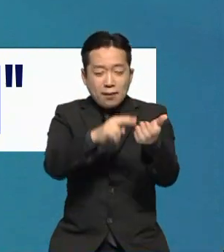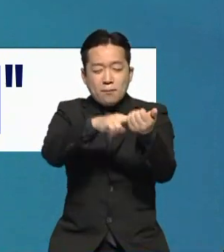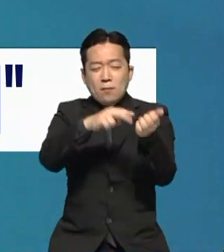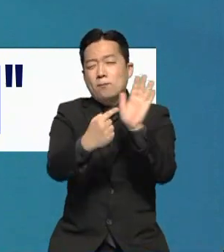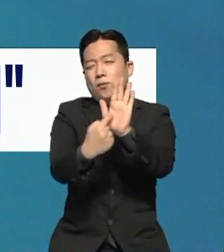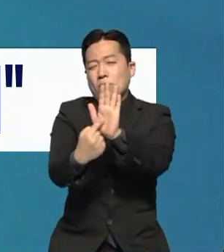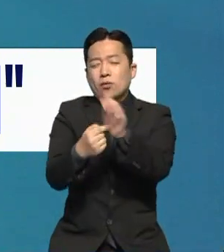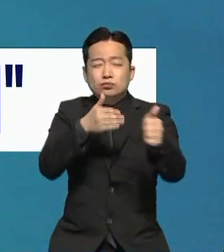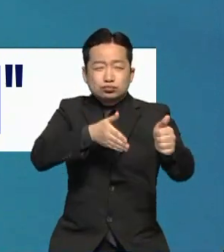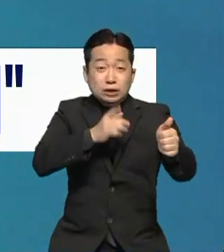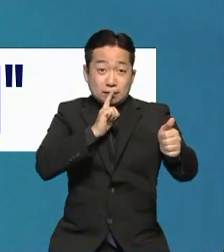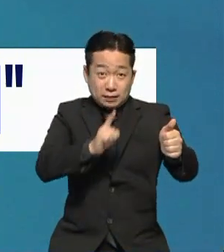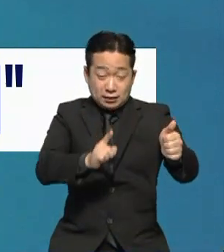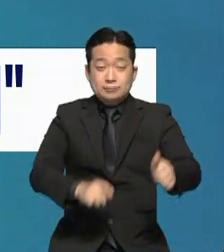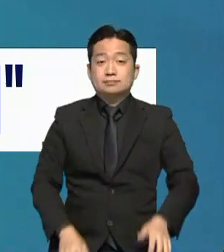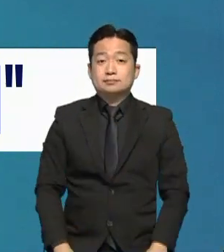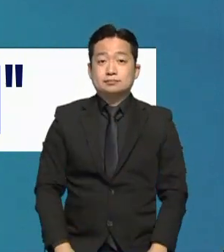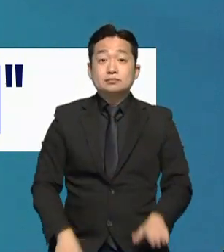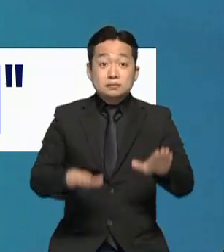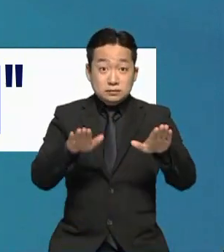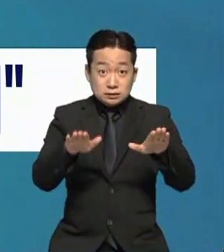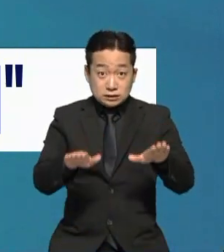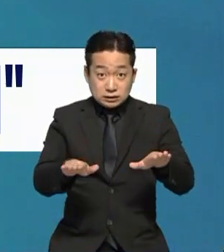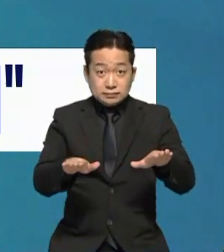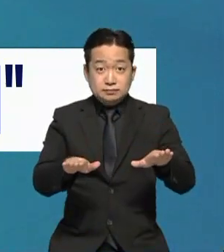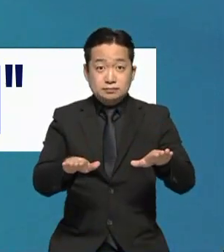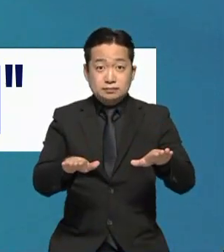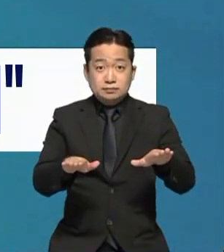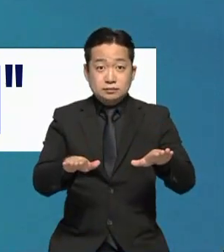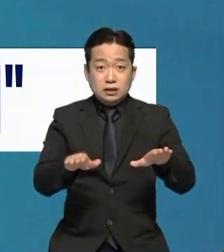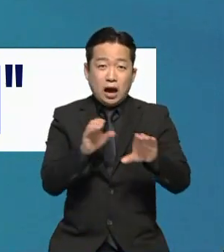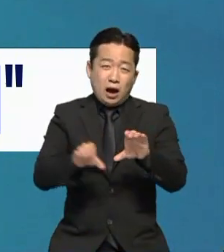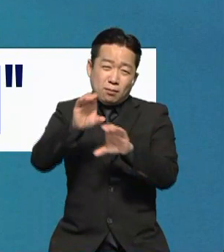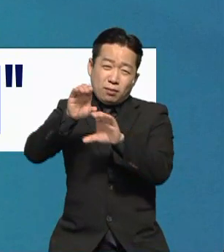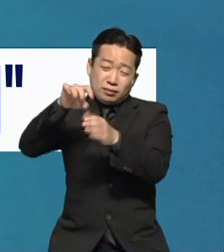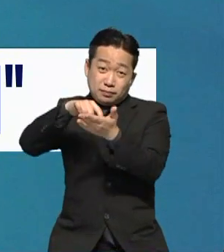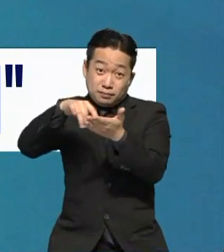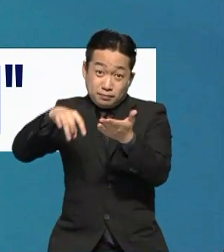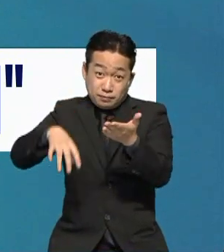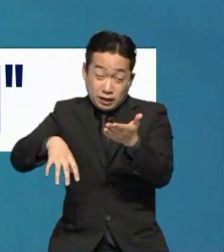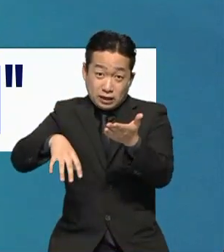그런데 지금은 그게 오히려 제도가